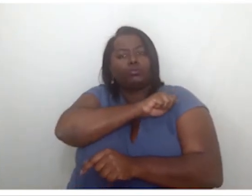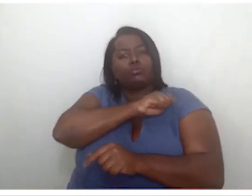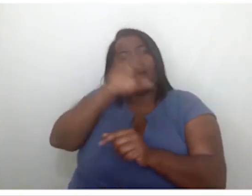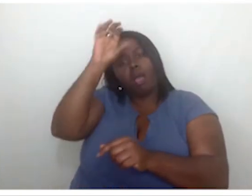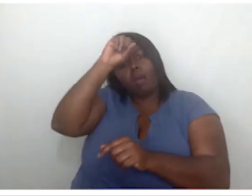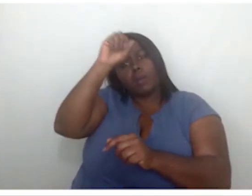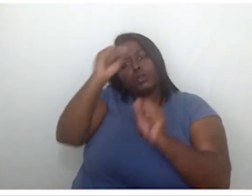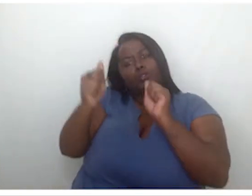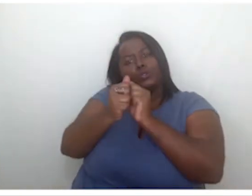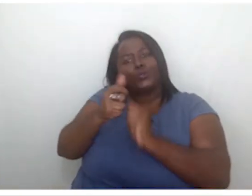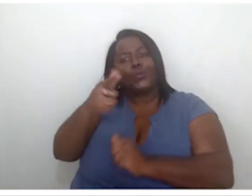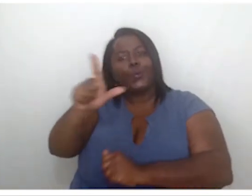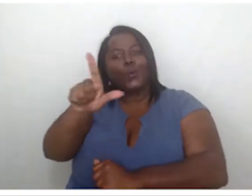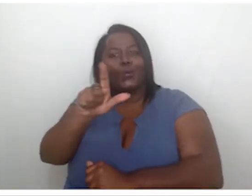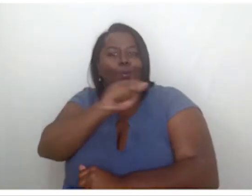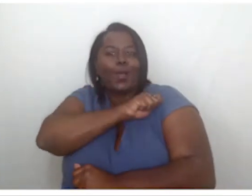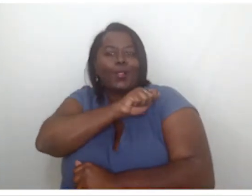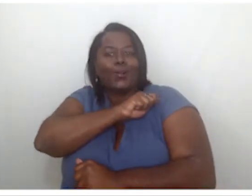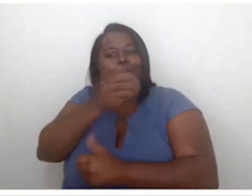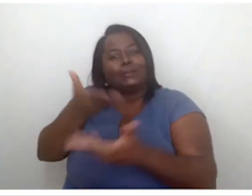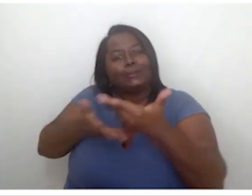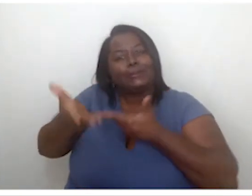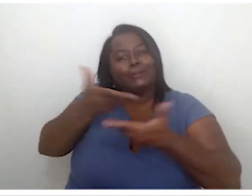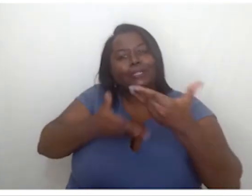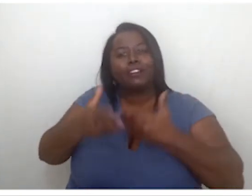tanto de manera formal como informal.